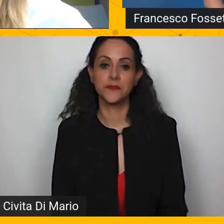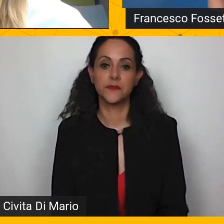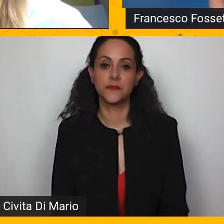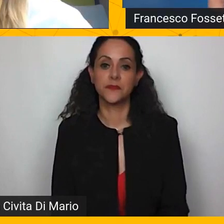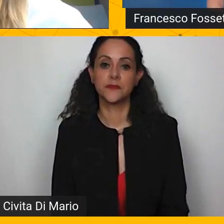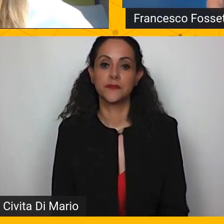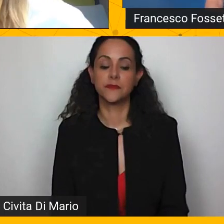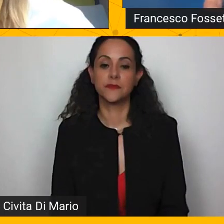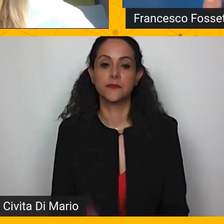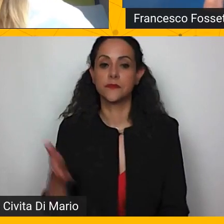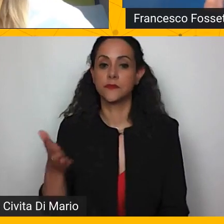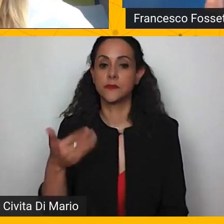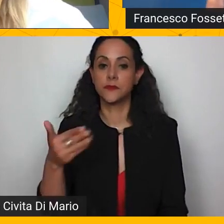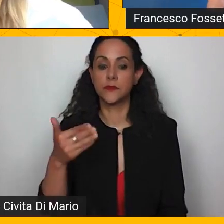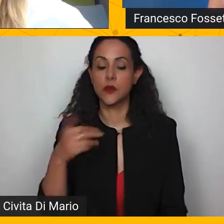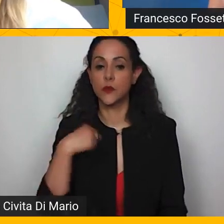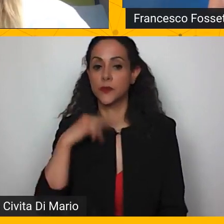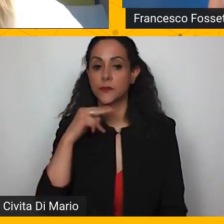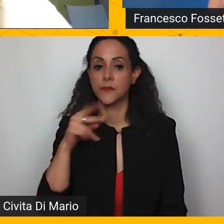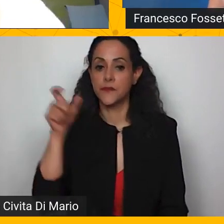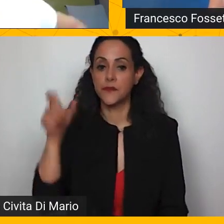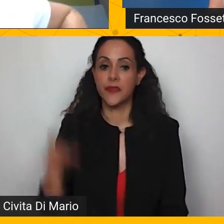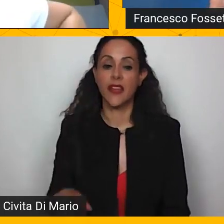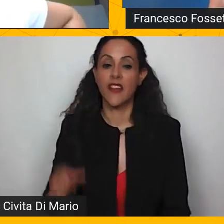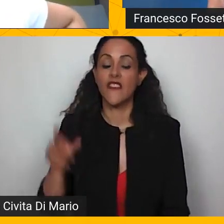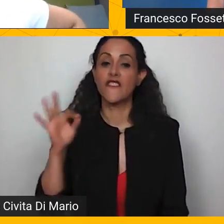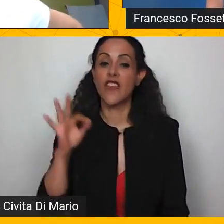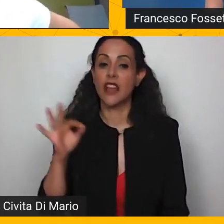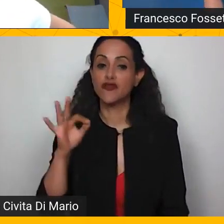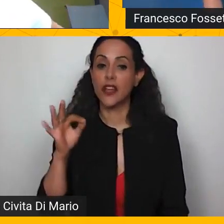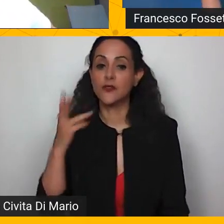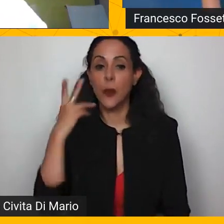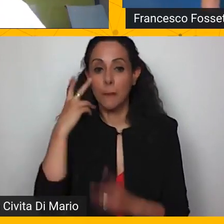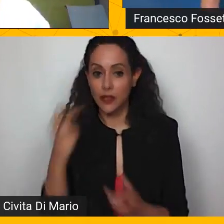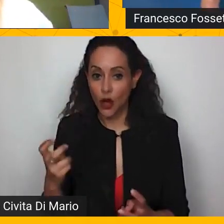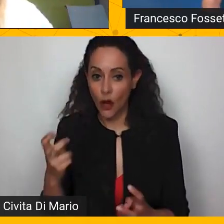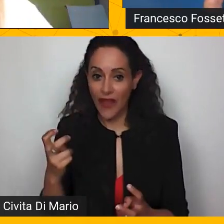introduco subito eh Francesco,